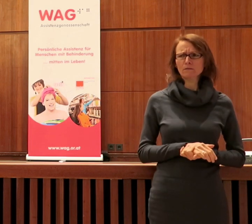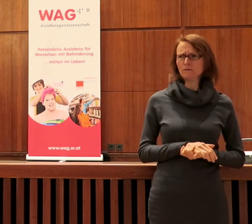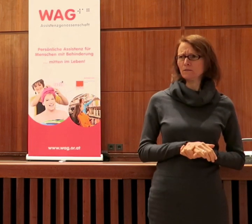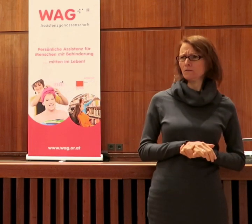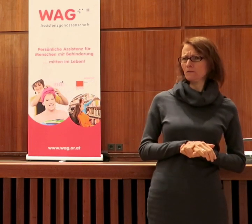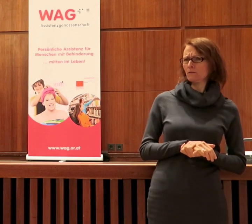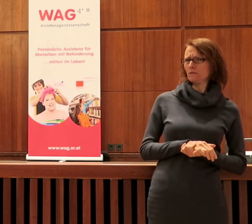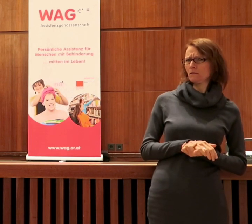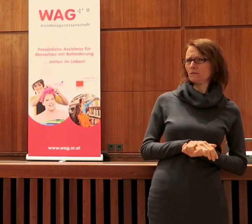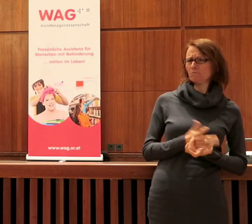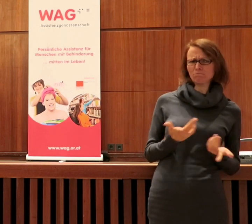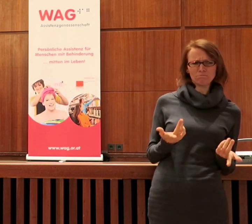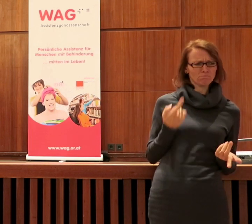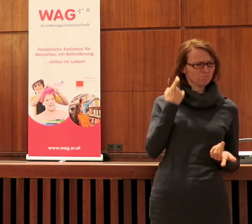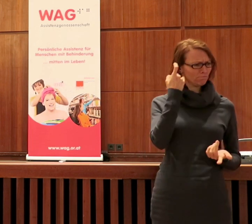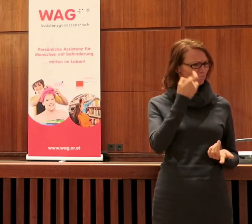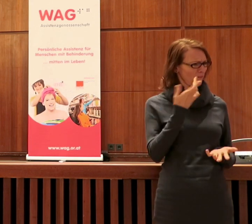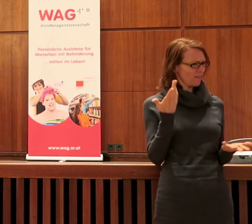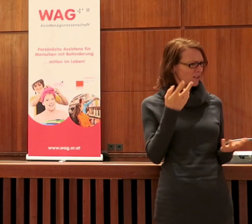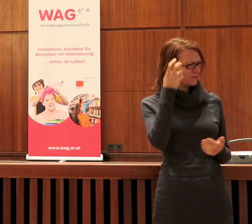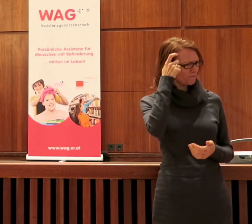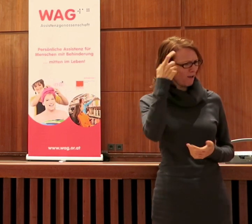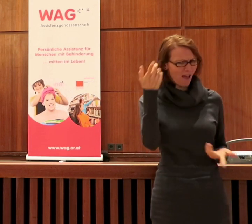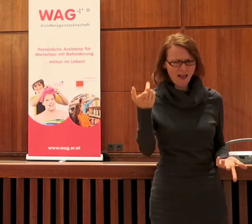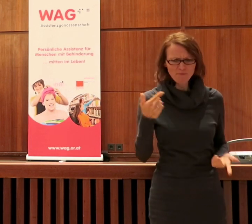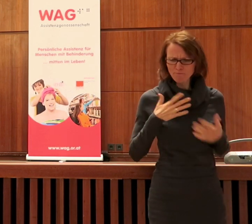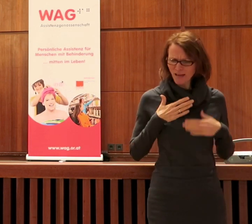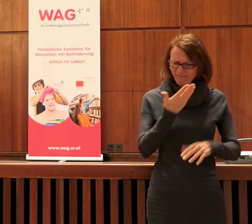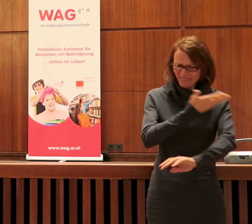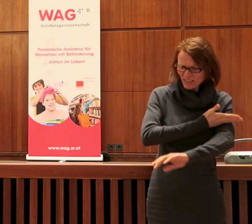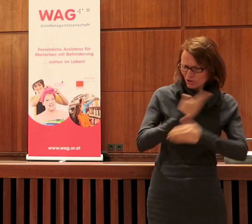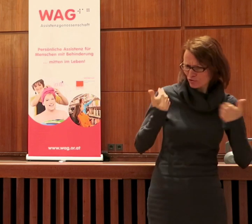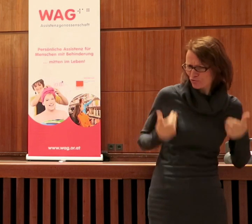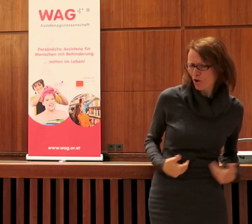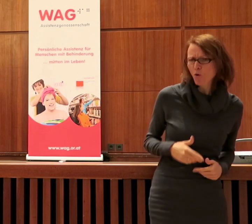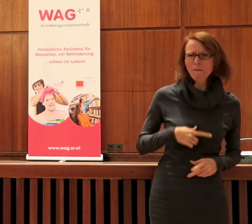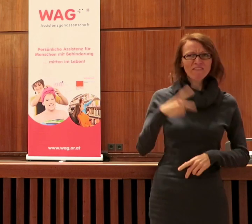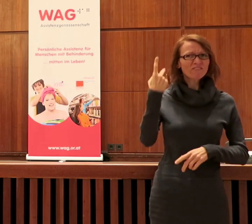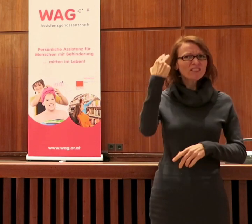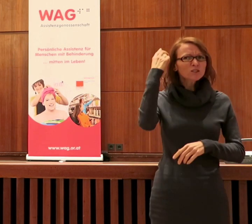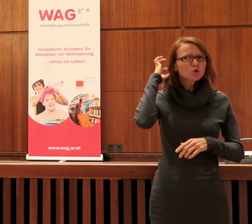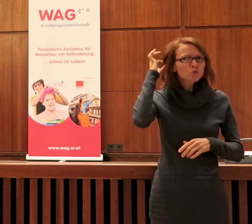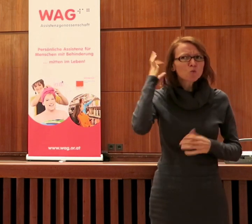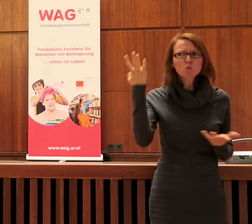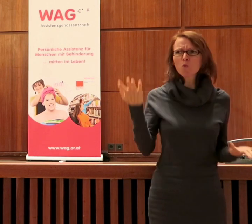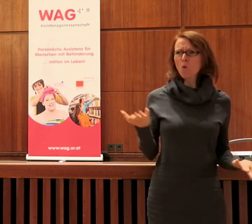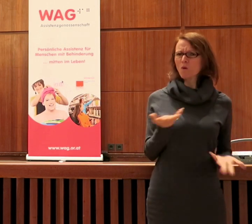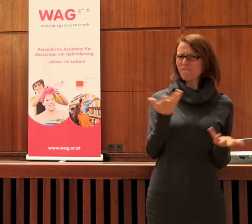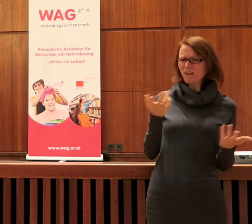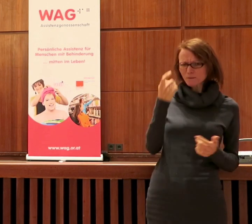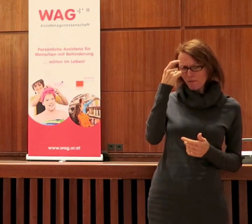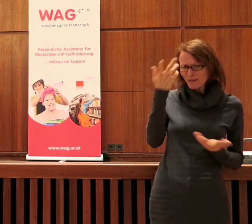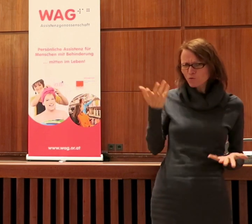Am Anfang hab ich nie gewusst, was meinen die jetzt. Mein T-Shirt? Meine Frisur? Irgendwann bin ich drauf gekommen: